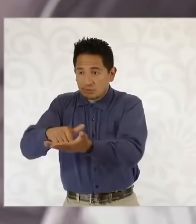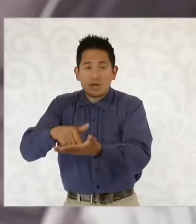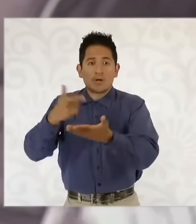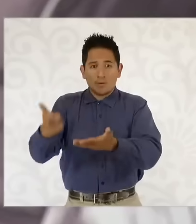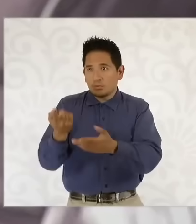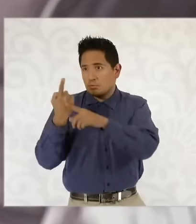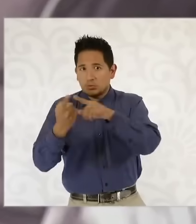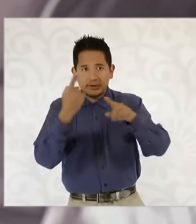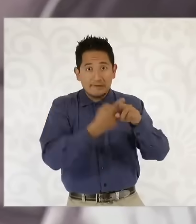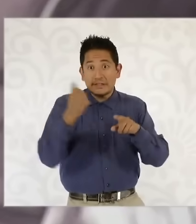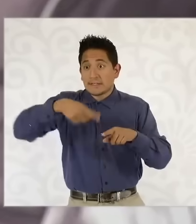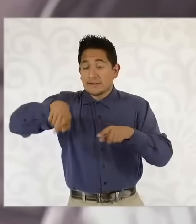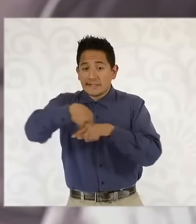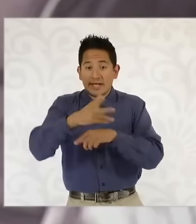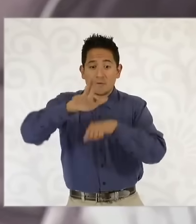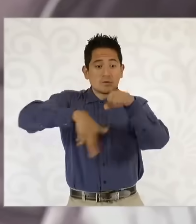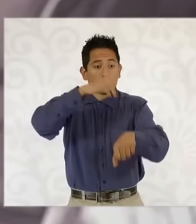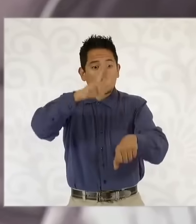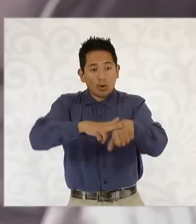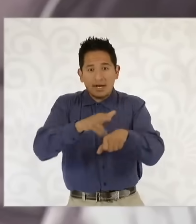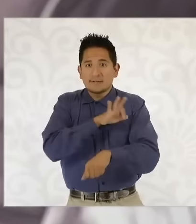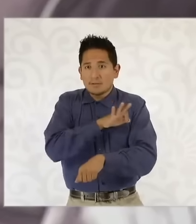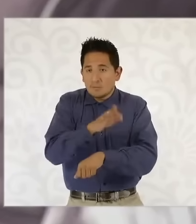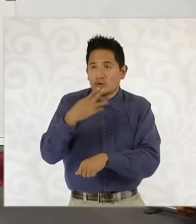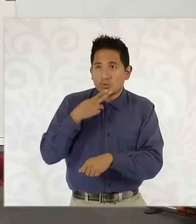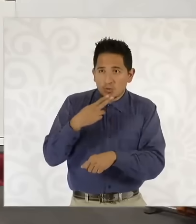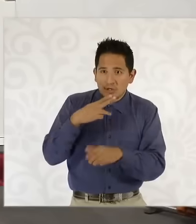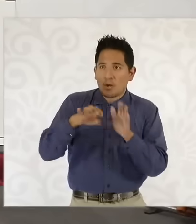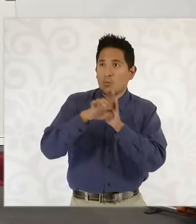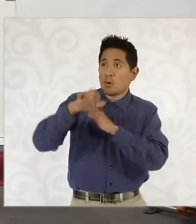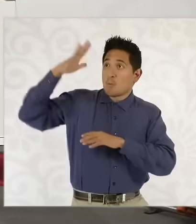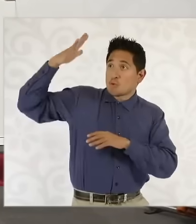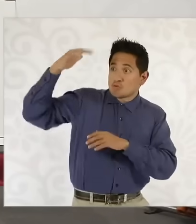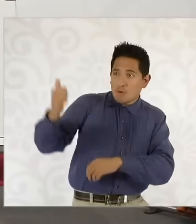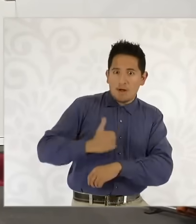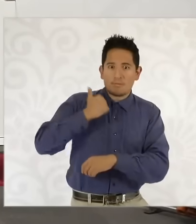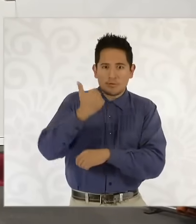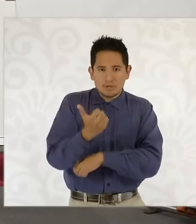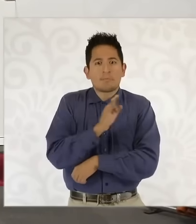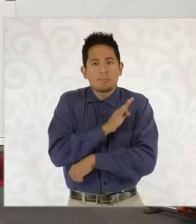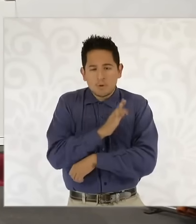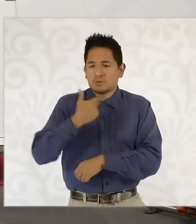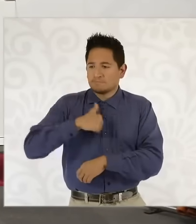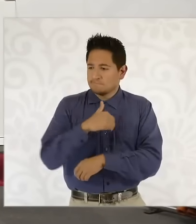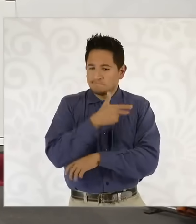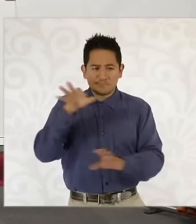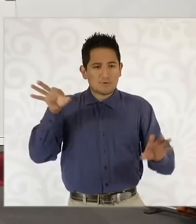que pueden proveer de energía más limpia cada vez e incluso interconectar, hacer interconexiones